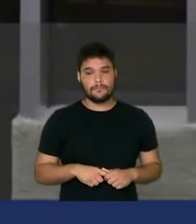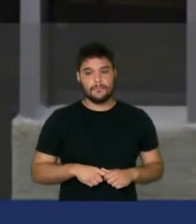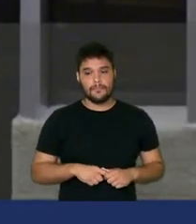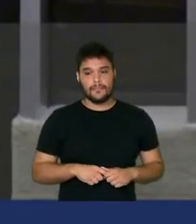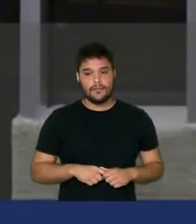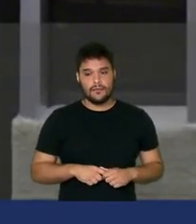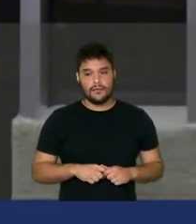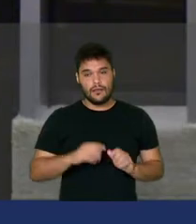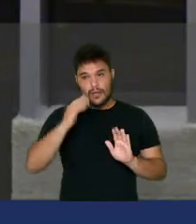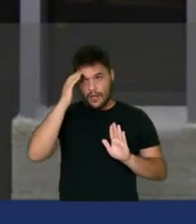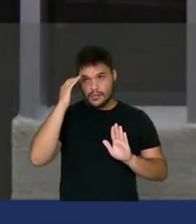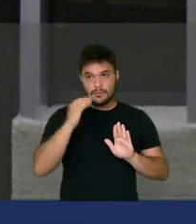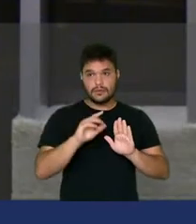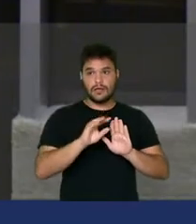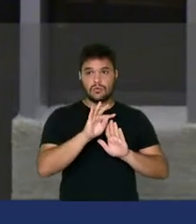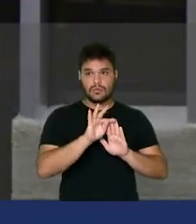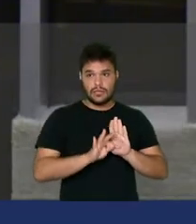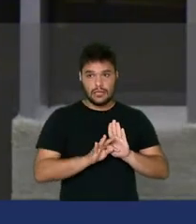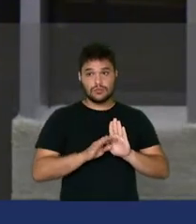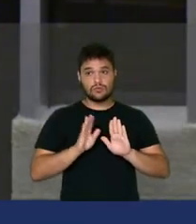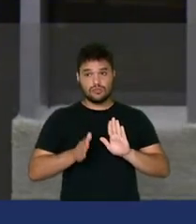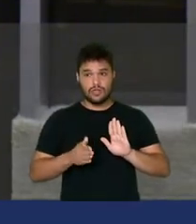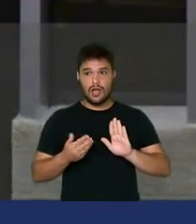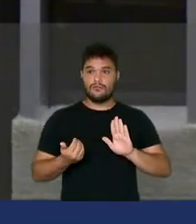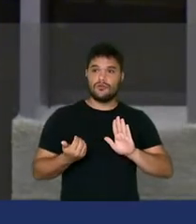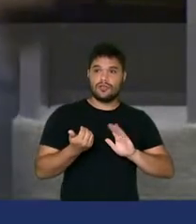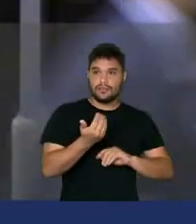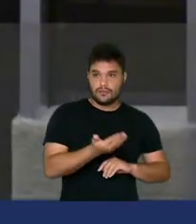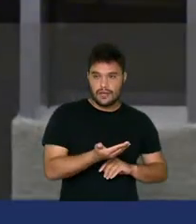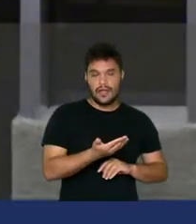DA REDAÇÃO QUE JÁ FOI ENTREGUE ALI É SECRETARIA